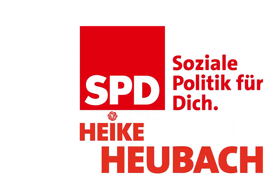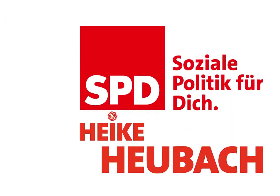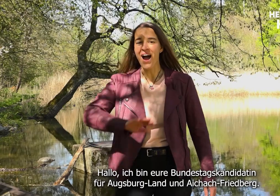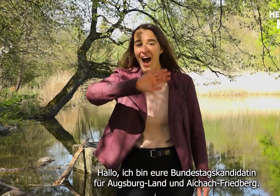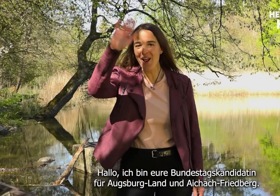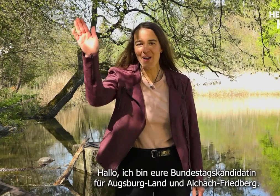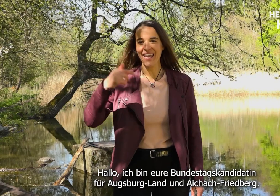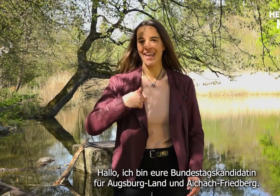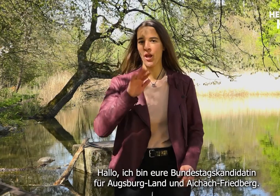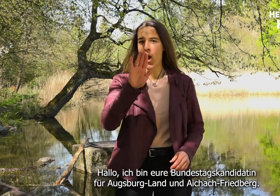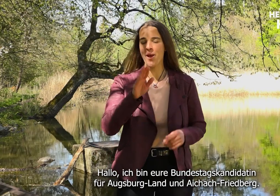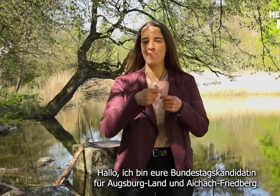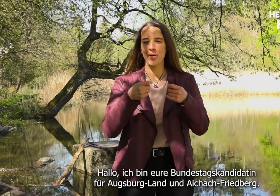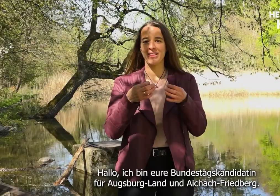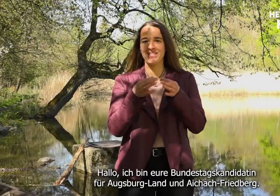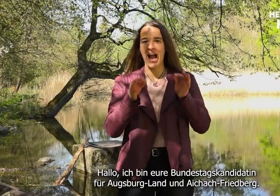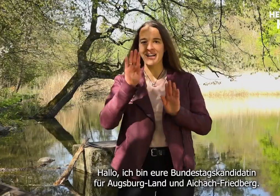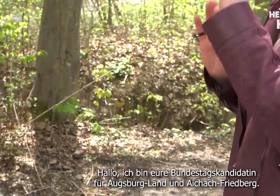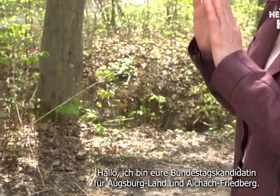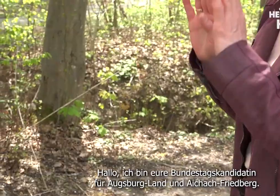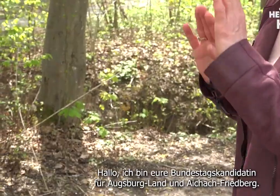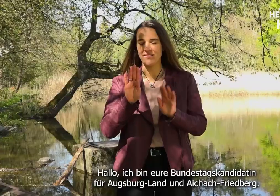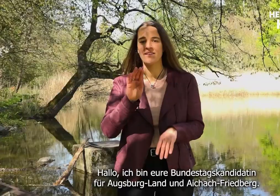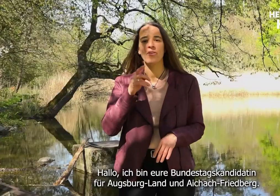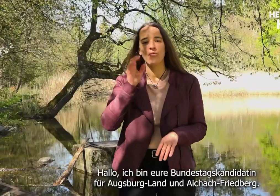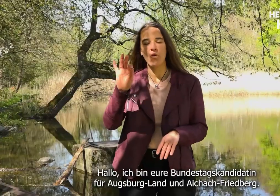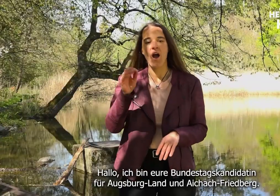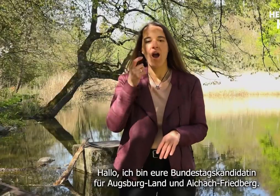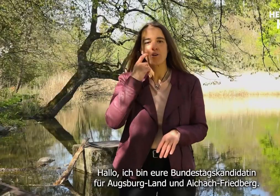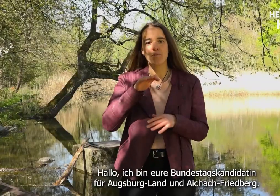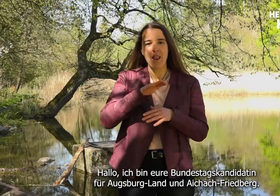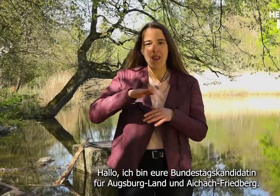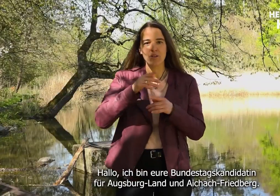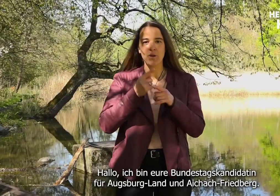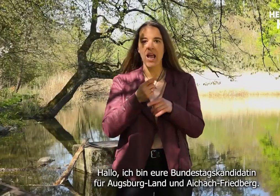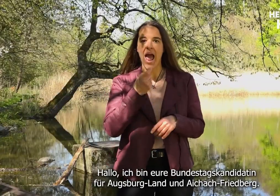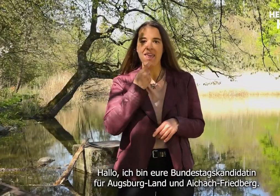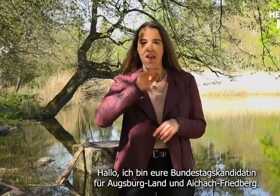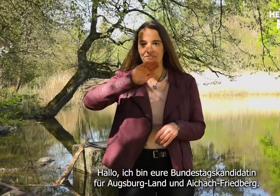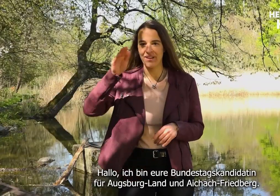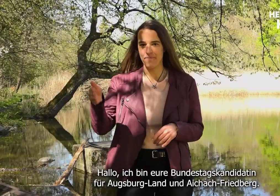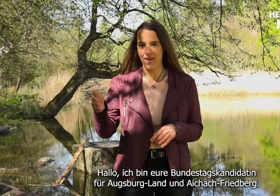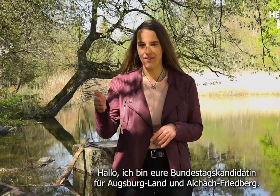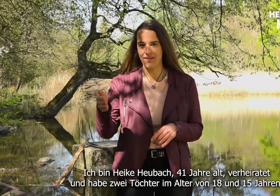hallo ich bin eure bundestagskandidaten